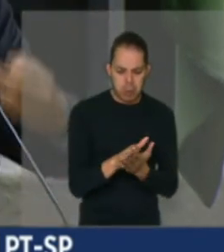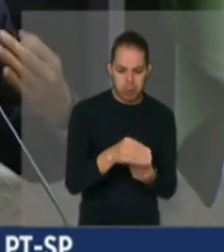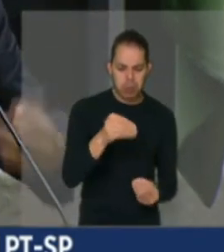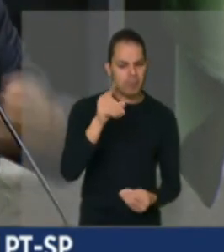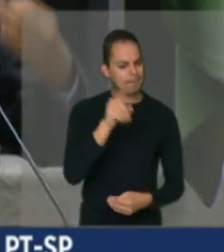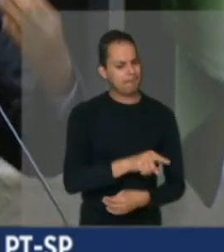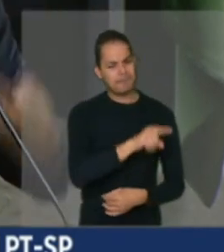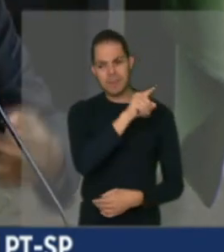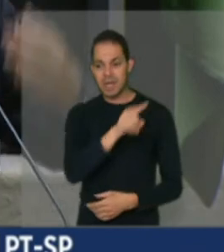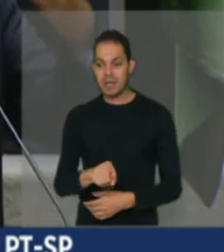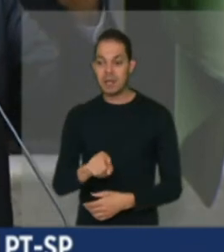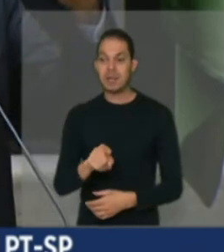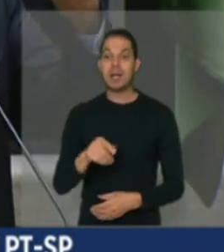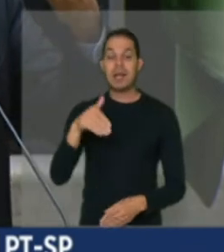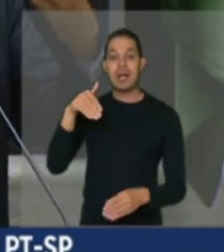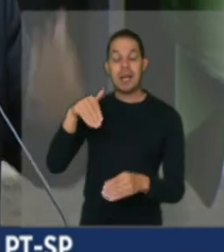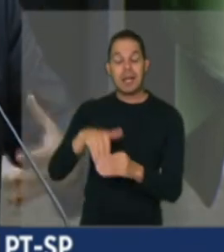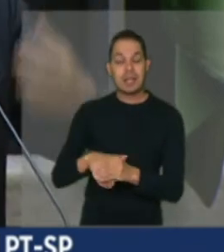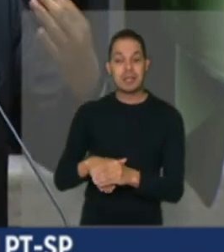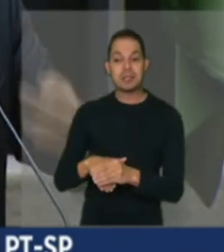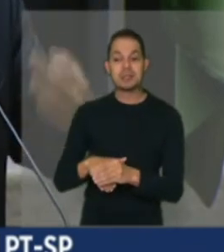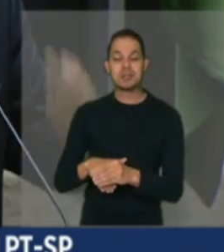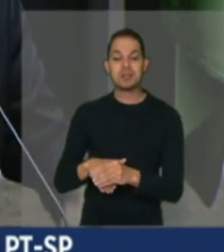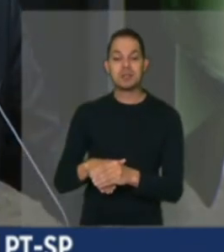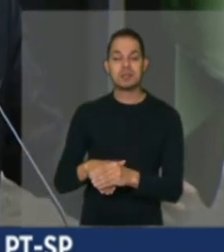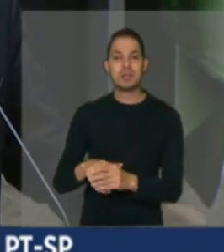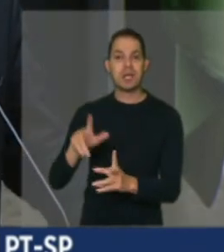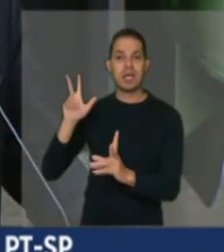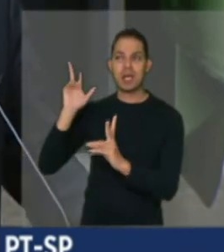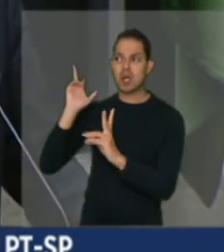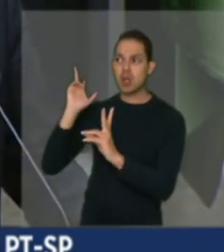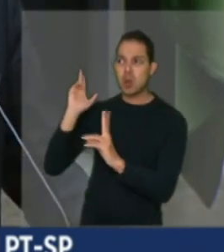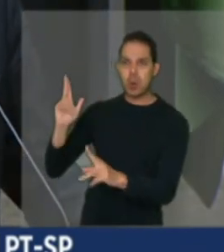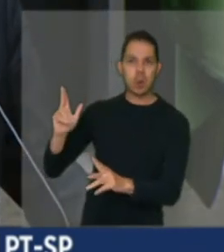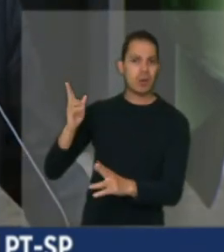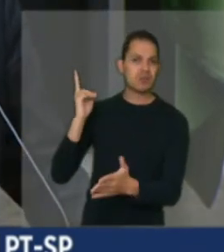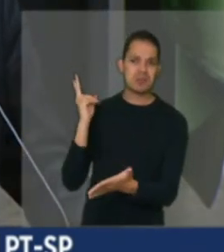NÓS QUEREMOS ELEIÇÕES COMO SEMPRE FORAM FEITAS NO BRASIL! ORA, TEM MEDO DA URNA,